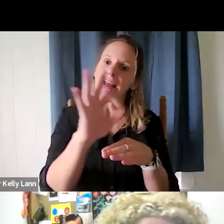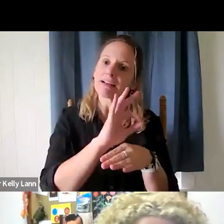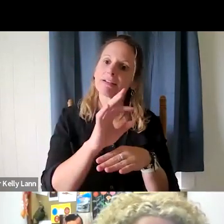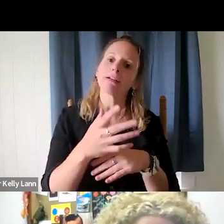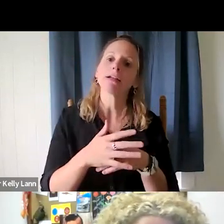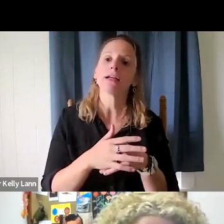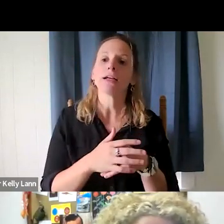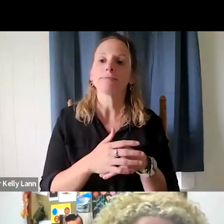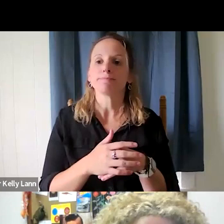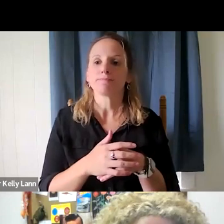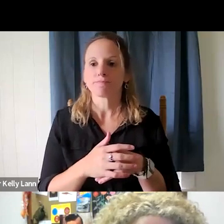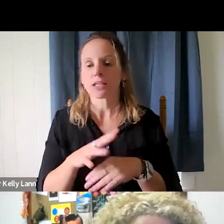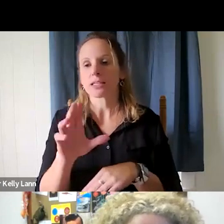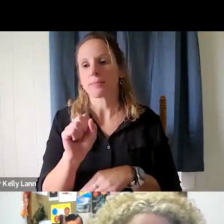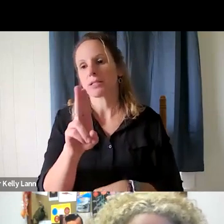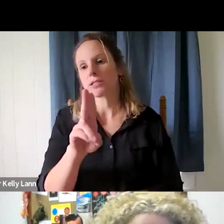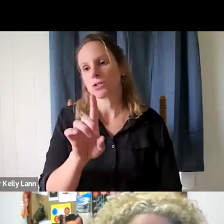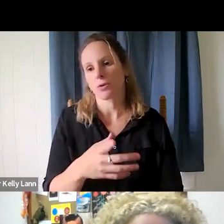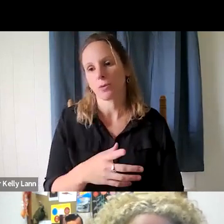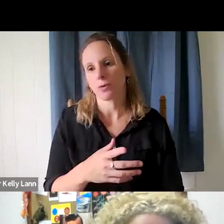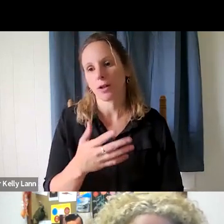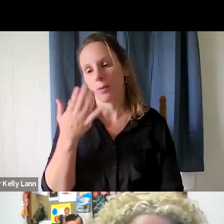son la razón por la que se solicitan los beneficios por incapacidad.